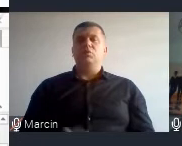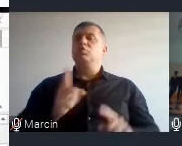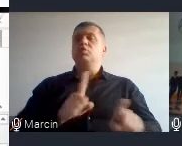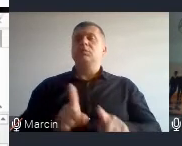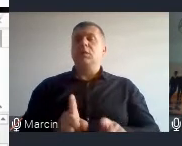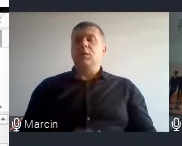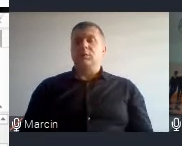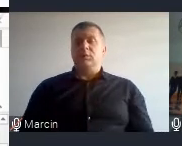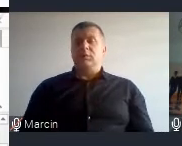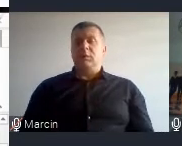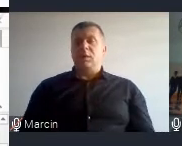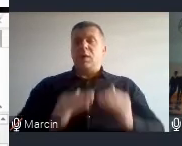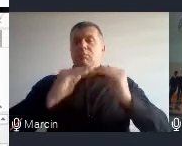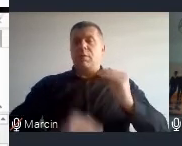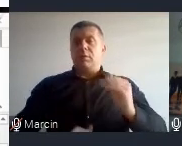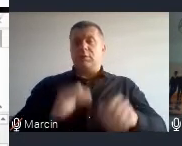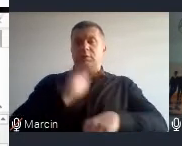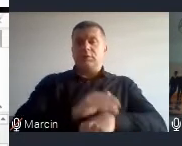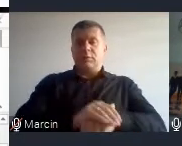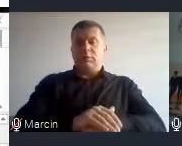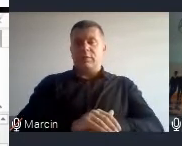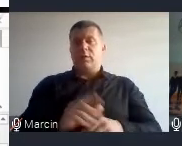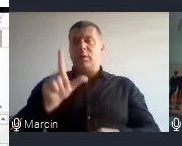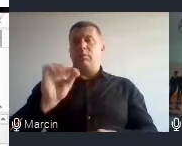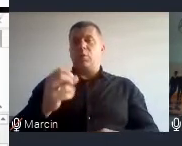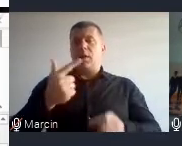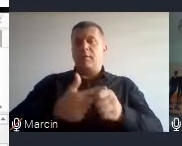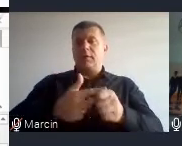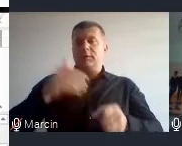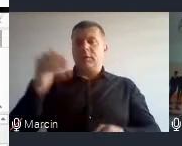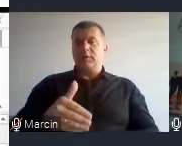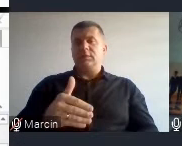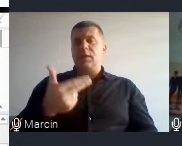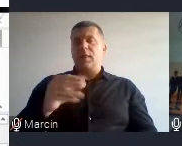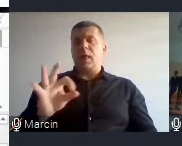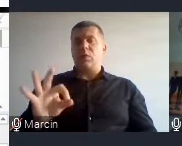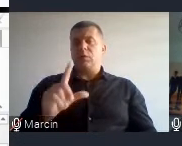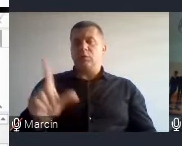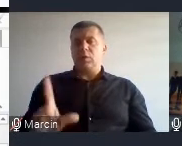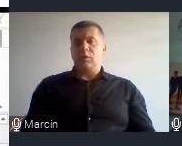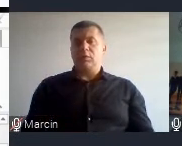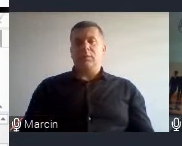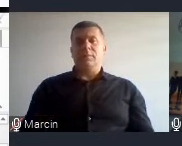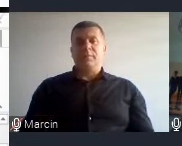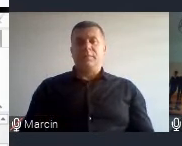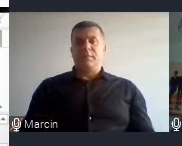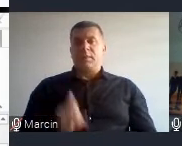To znaczy, że w przypadku zamówień, poniżej progu 20 000 złotych, pomimo że nie ma procedury, pomimo, że rozeznanie rynku zaczyna się dopiero od 20 000,